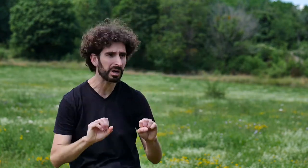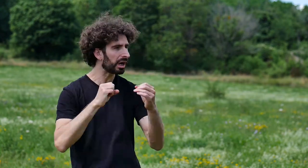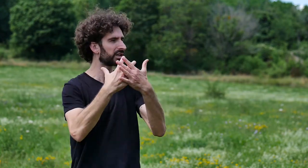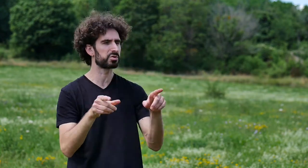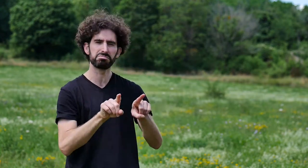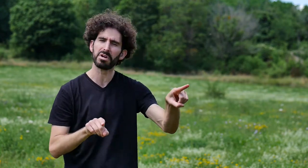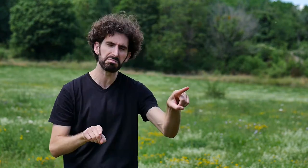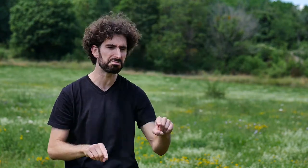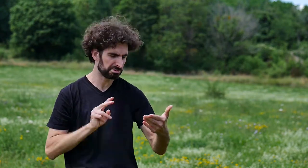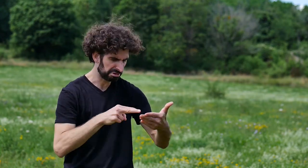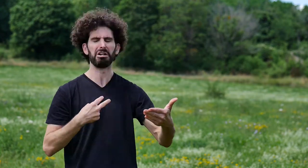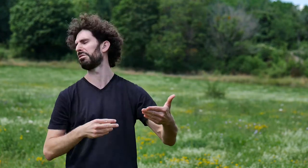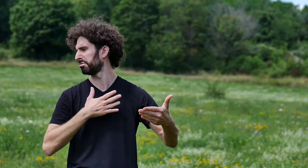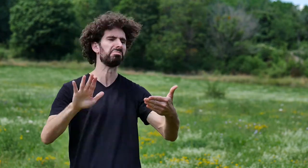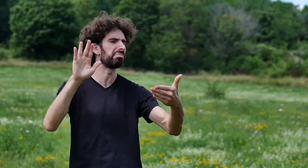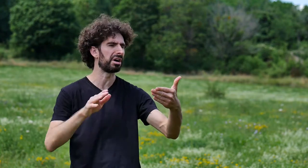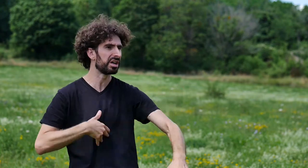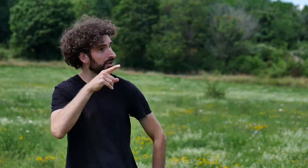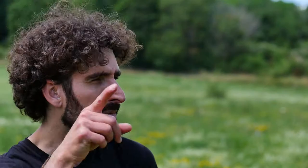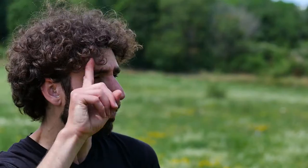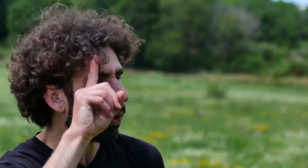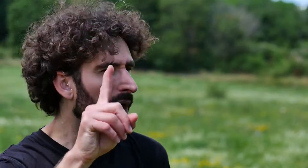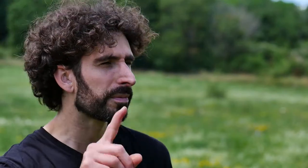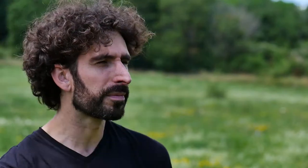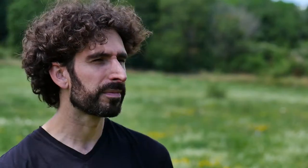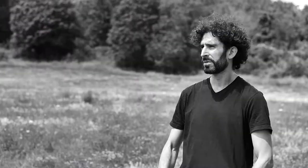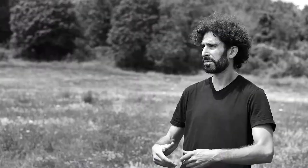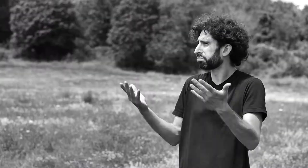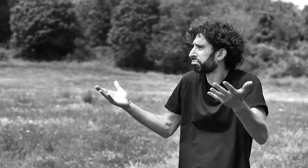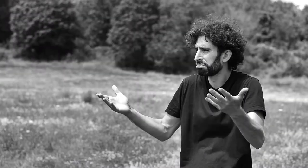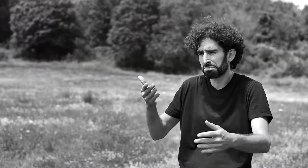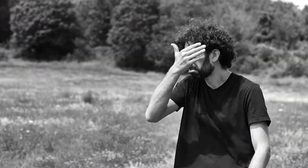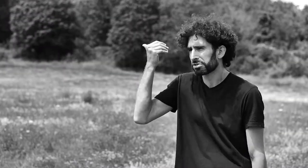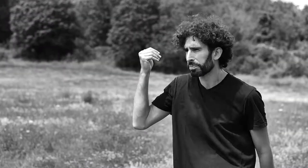ont la même réaction que toi. Elles voient leur photo et n'aiment pas. Pourquoi ? Je ne sais pas.